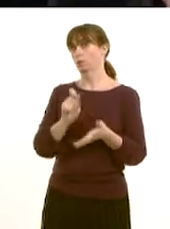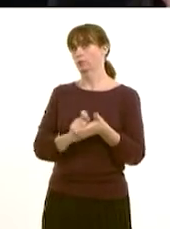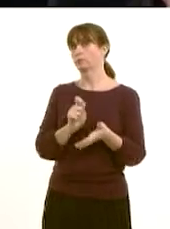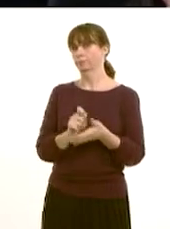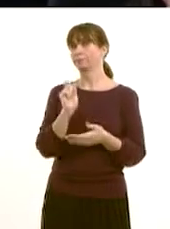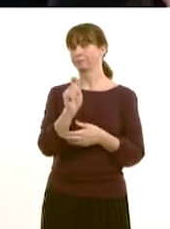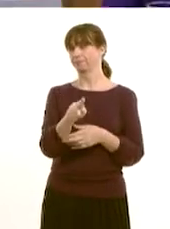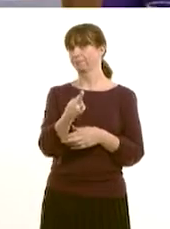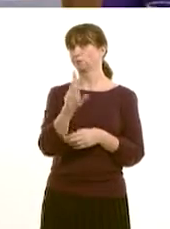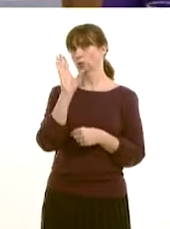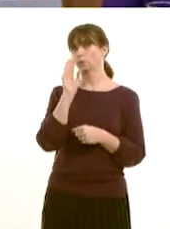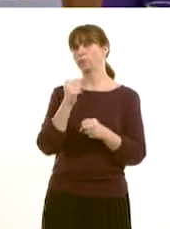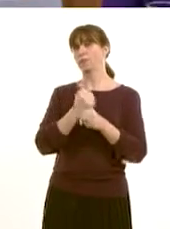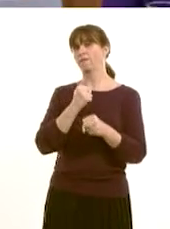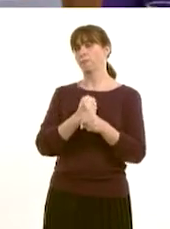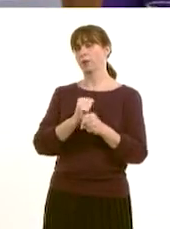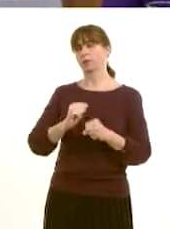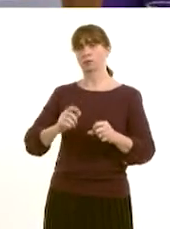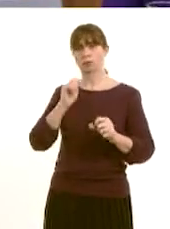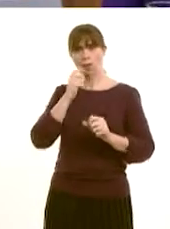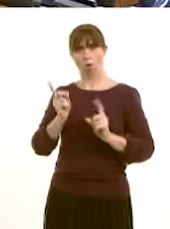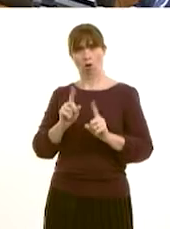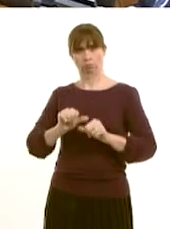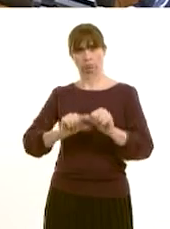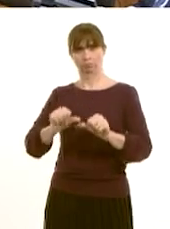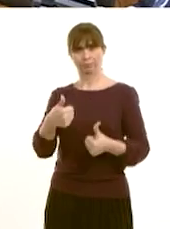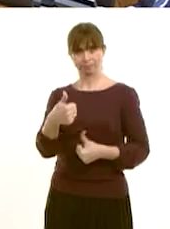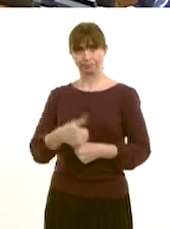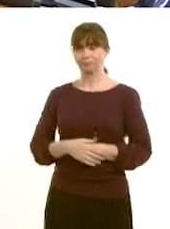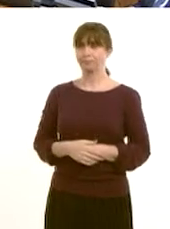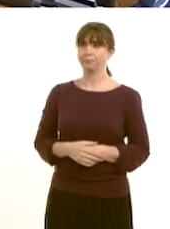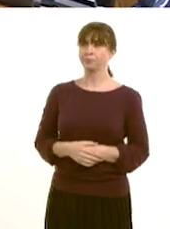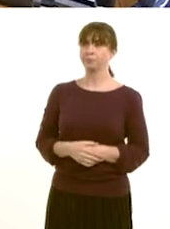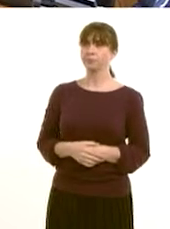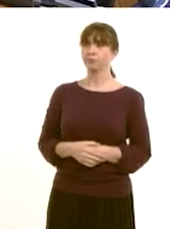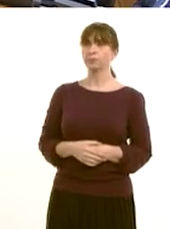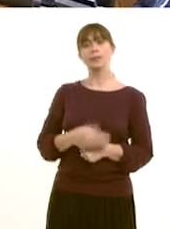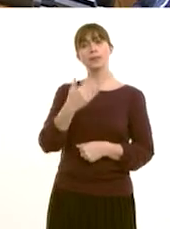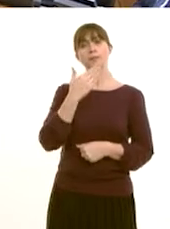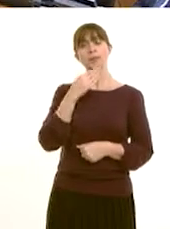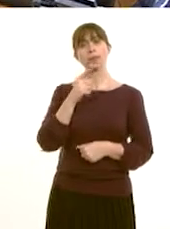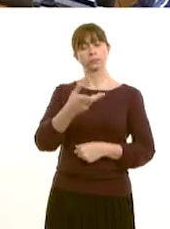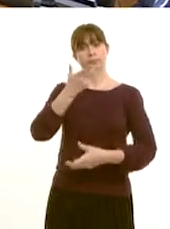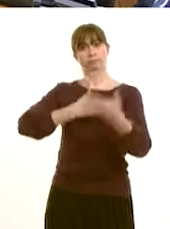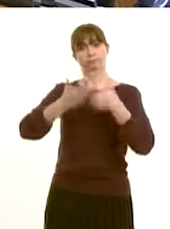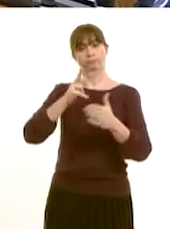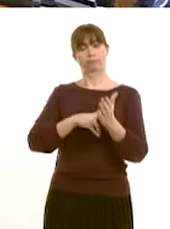Gwyn R. Price: 7. A wnaiff y Prif Weinidog ddatganiad am y cynnydd y mae'r GIG wedi'i wneud tuag at gynllun cyflawni